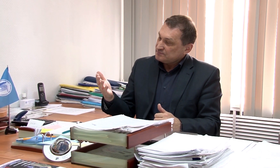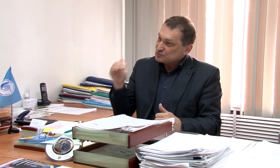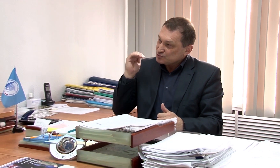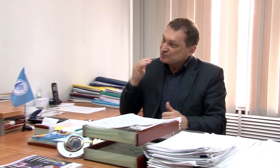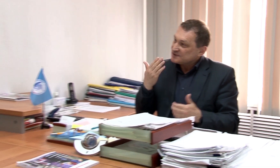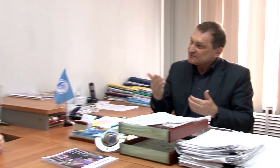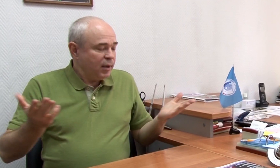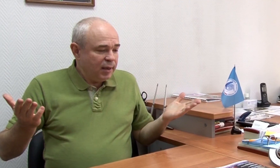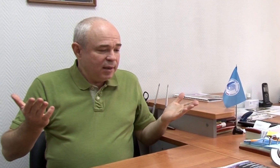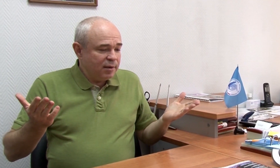Слушаю вас.